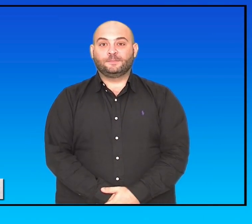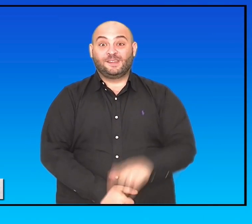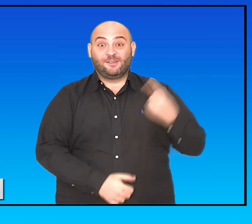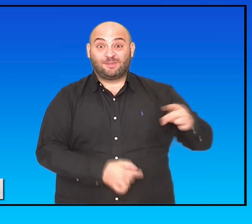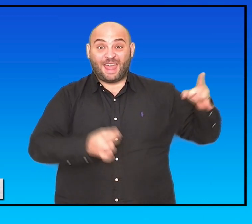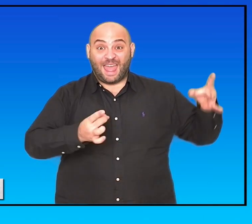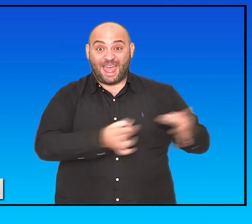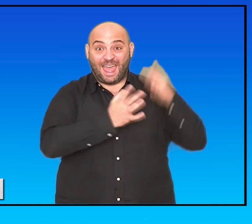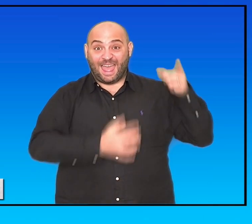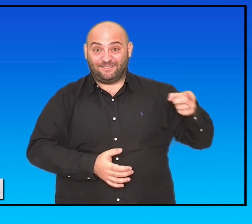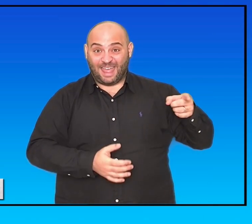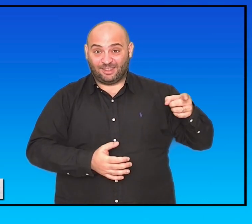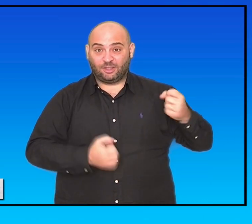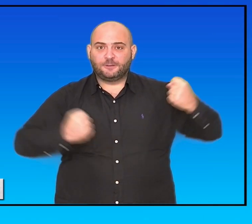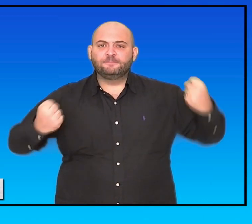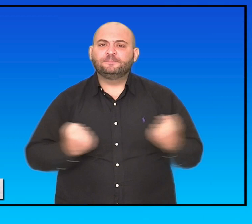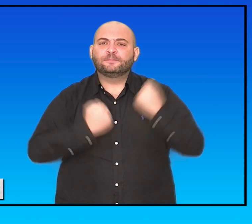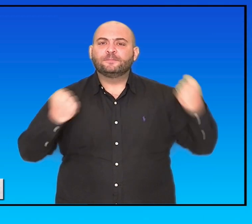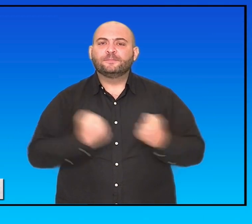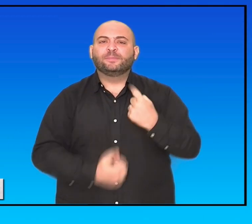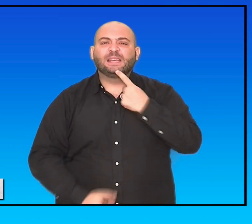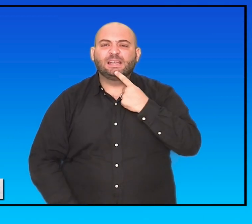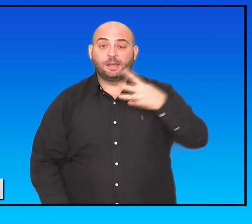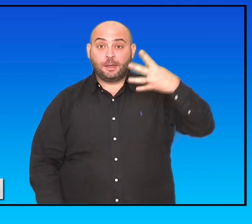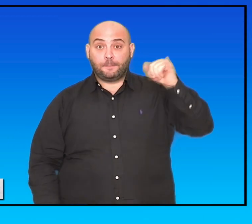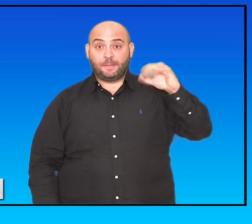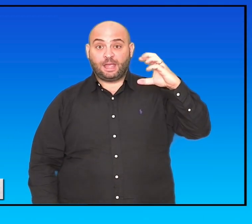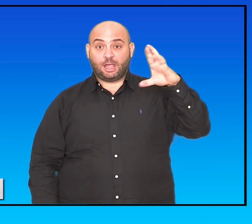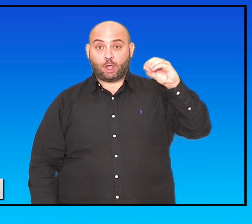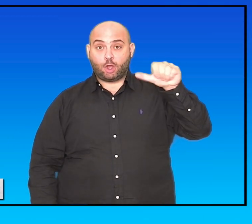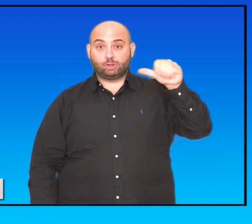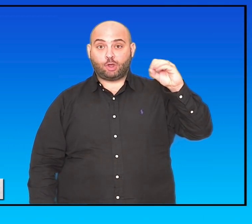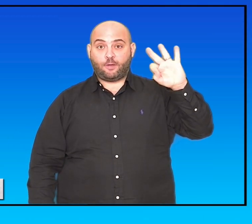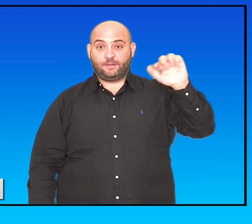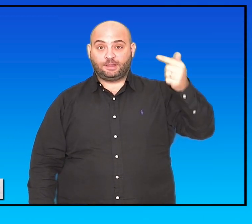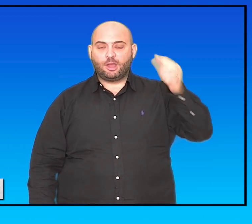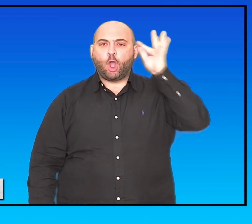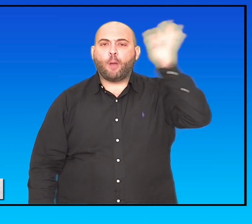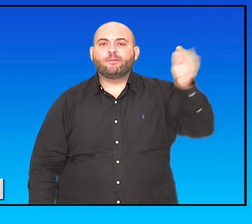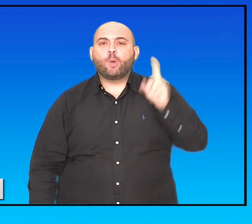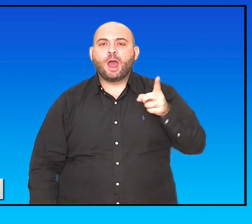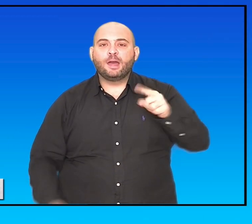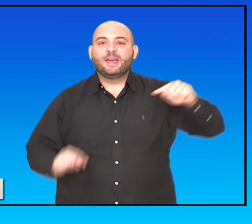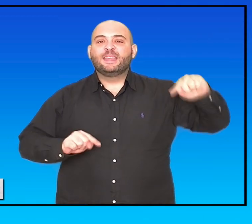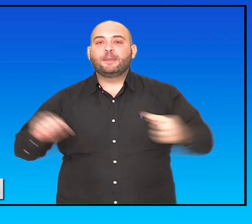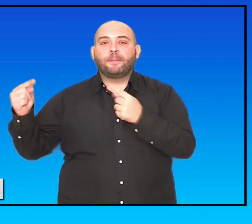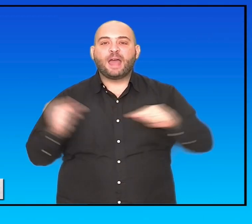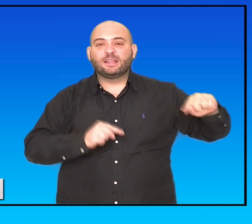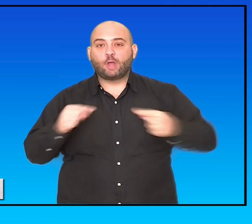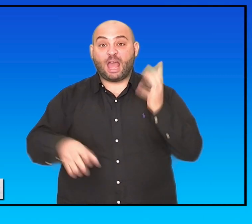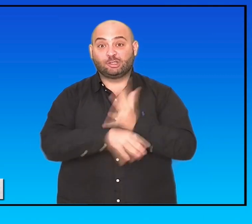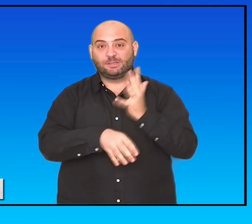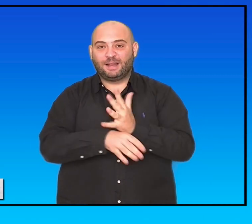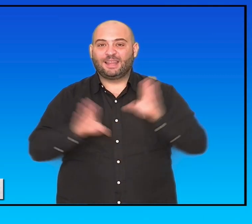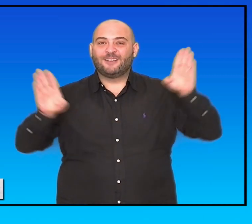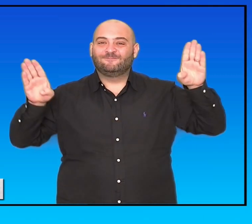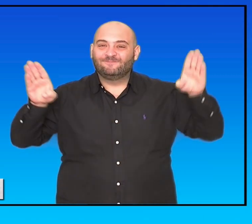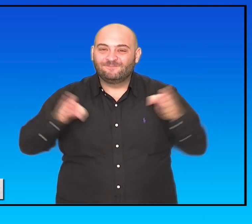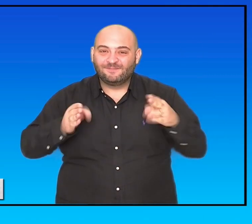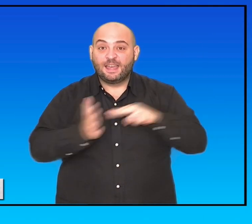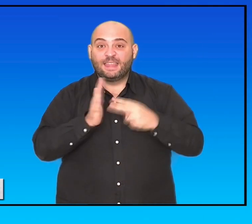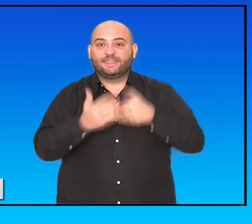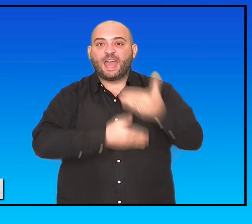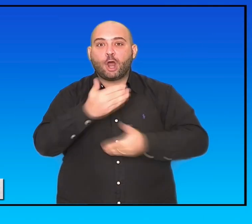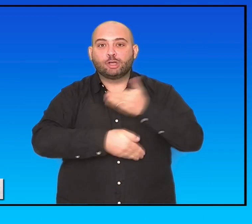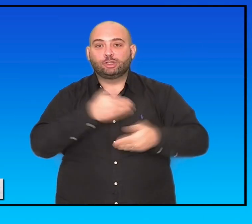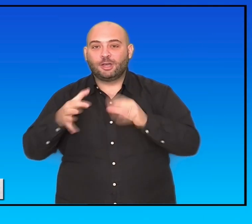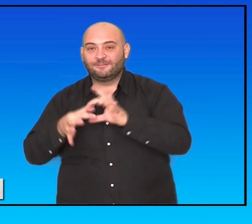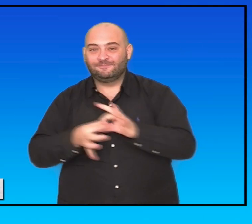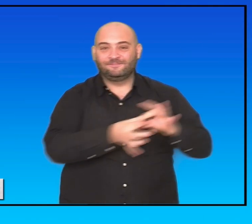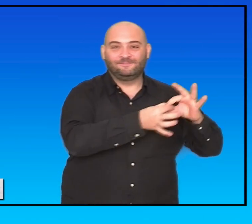In questo evento, promosso dalla Microsoft di cui obiettivo è creare un dibattito per l' accessibilità sulla tecnologia a seguito